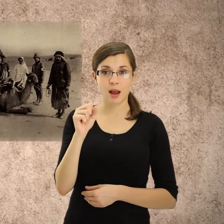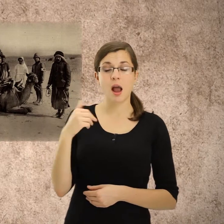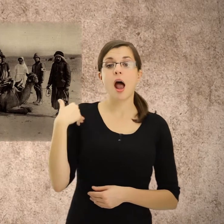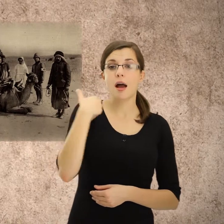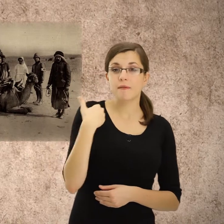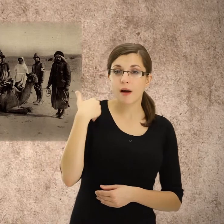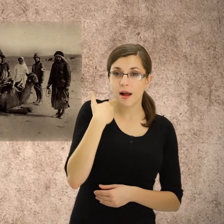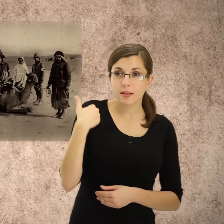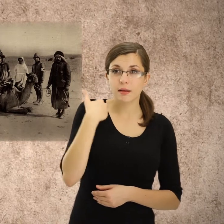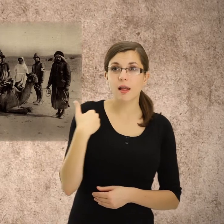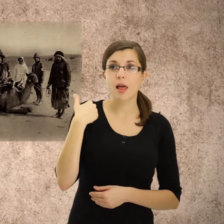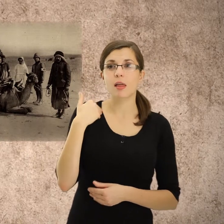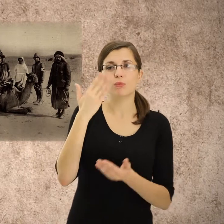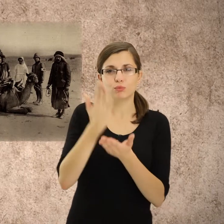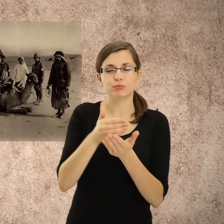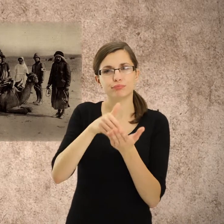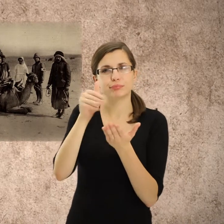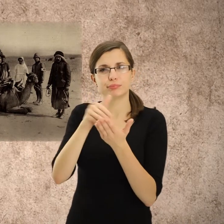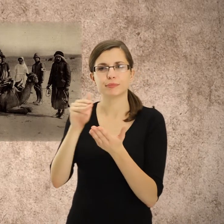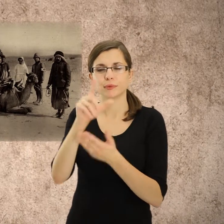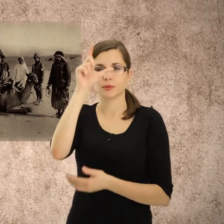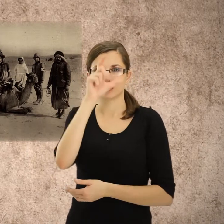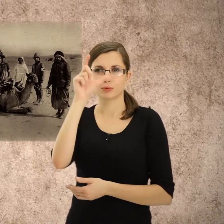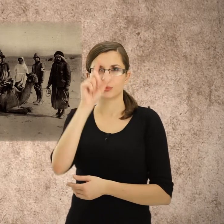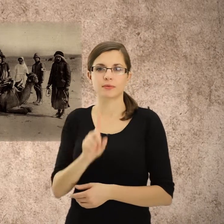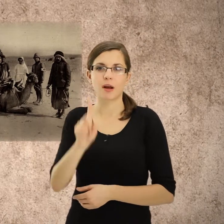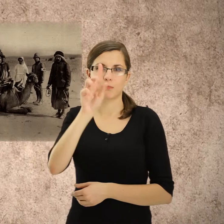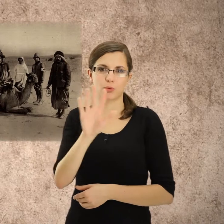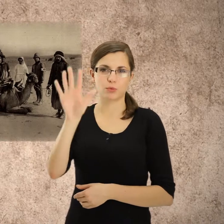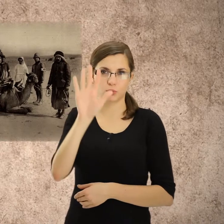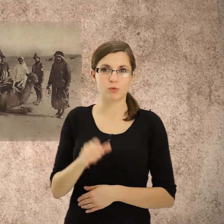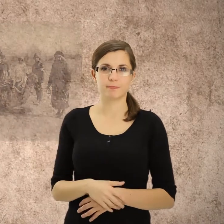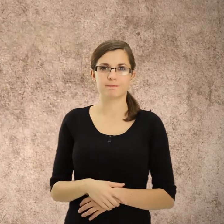Brytyjczycy wyparli Turków na północ